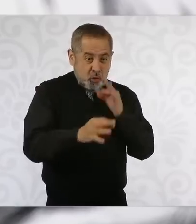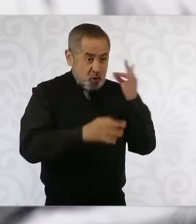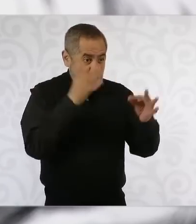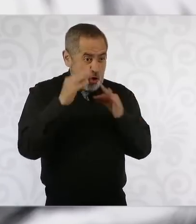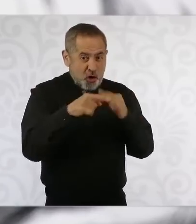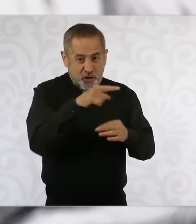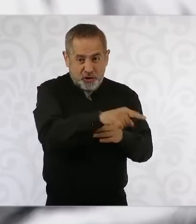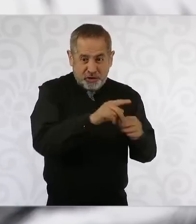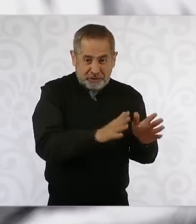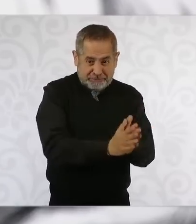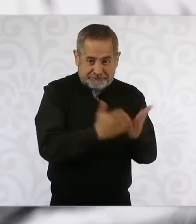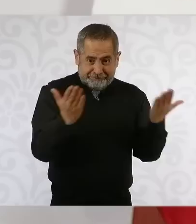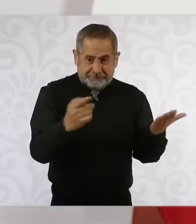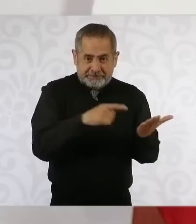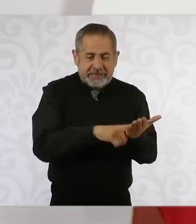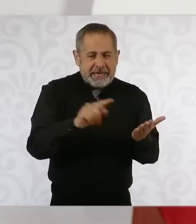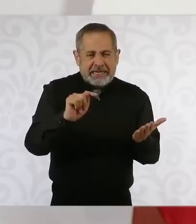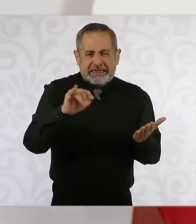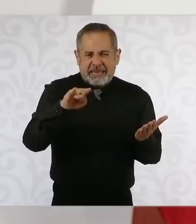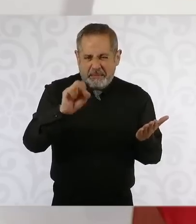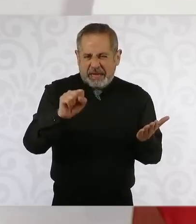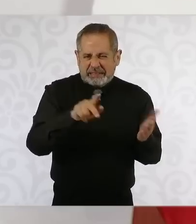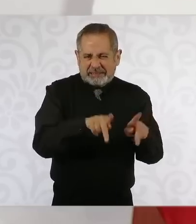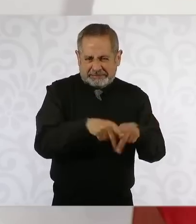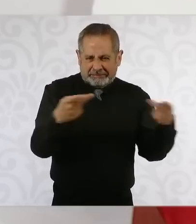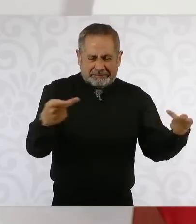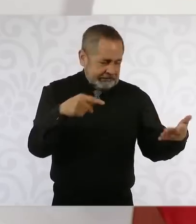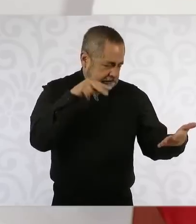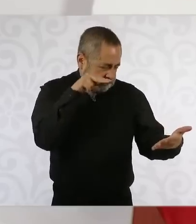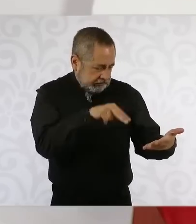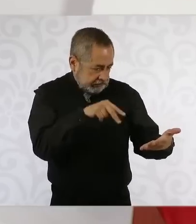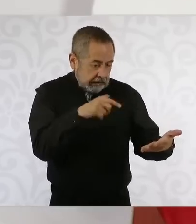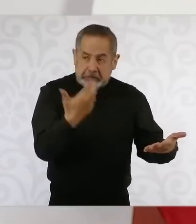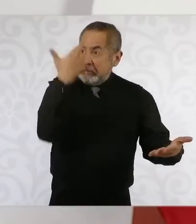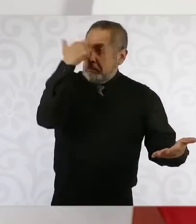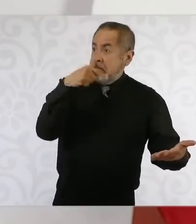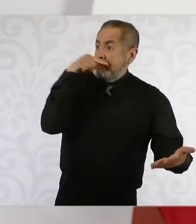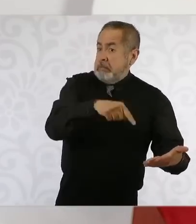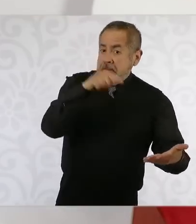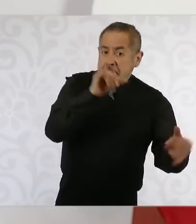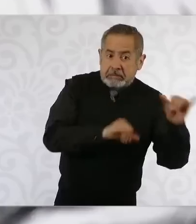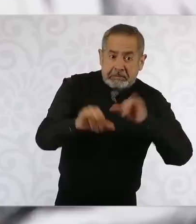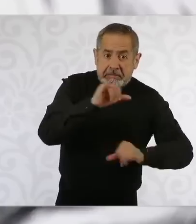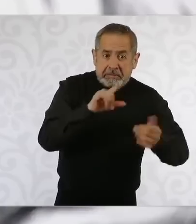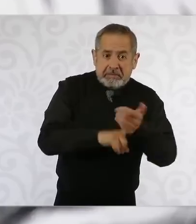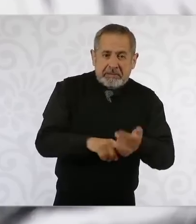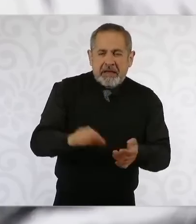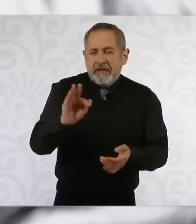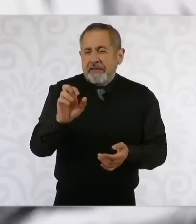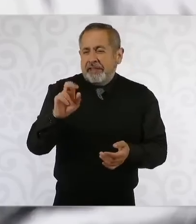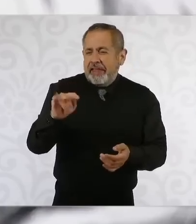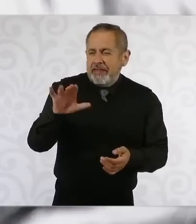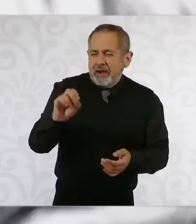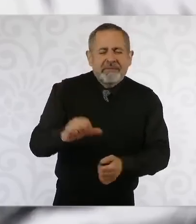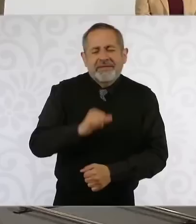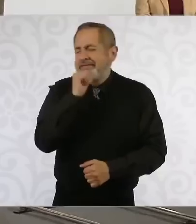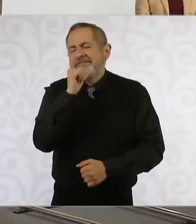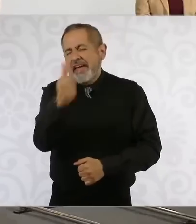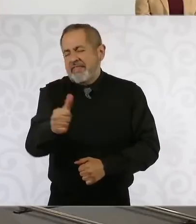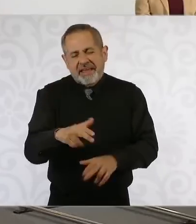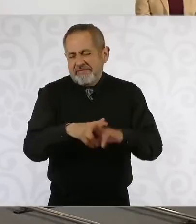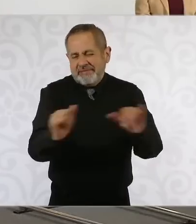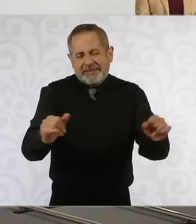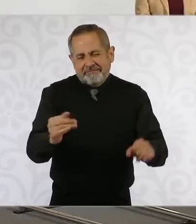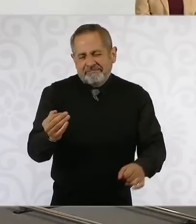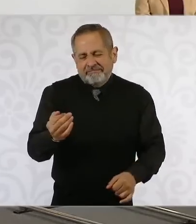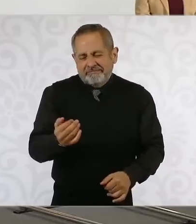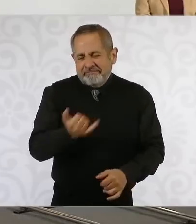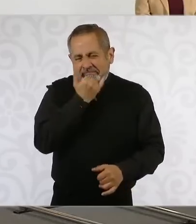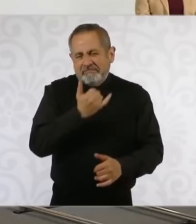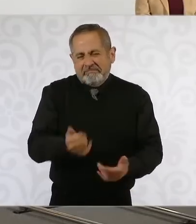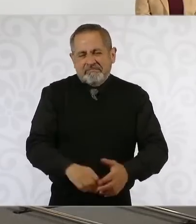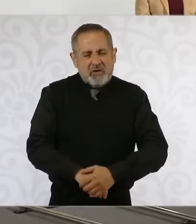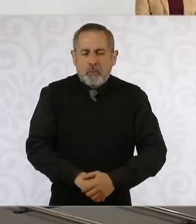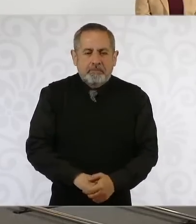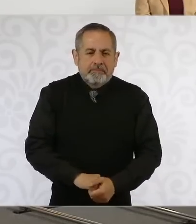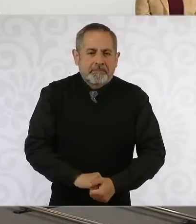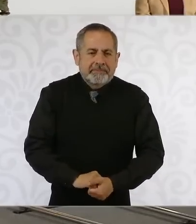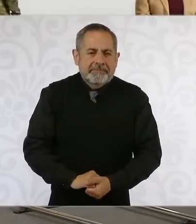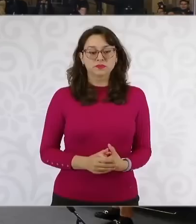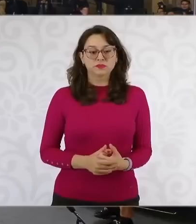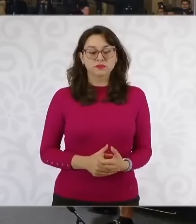en el artículo de The New York Times documenta un laboratorio de síntesis de cloridrato de fentanilo